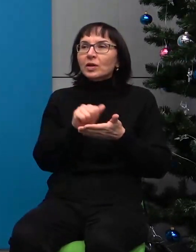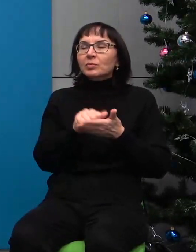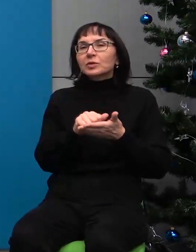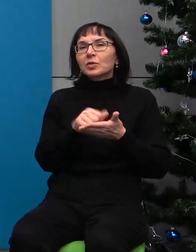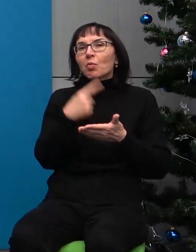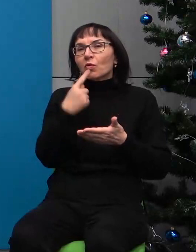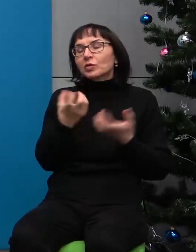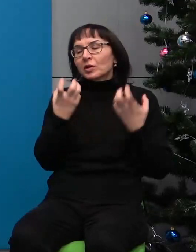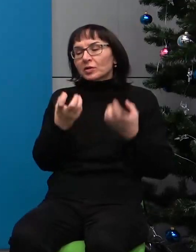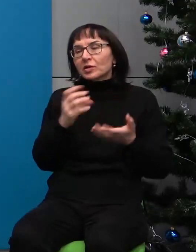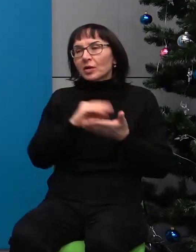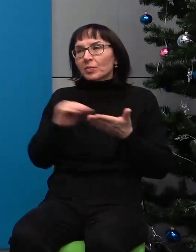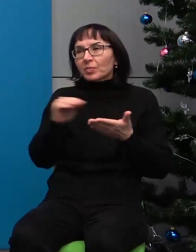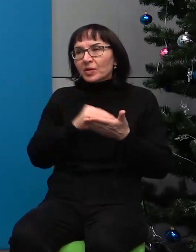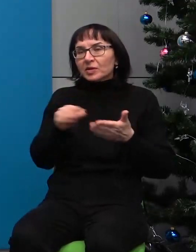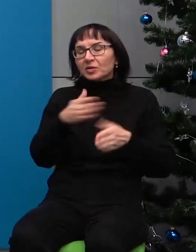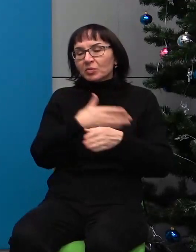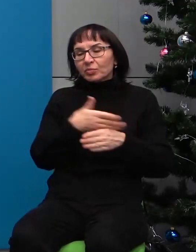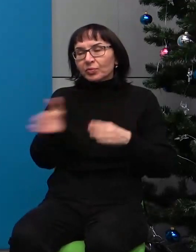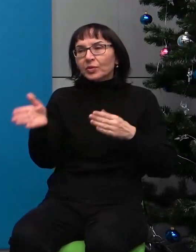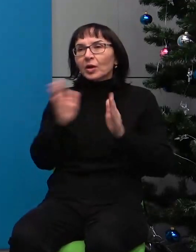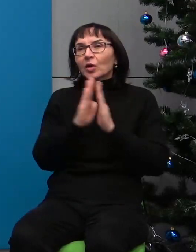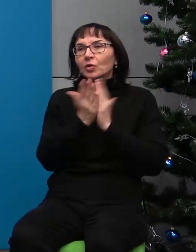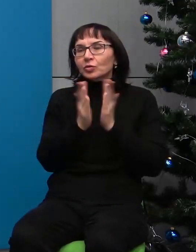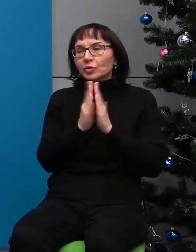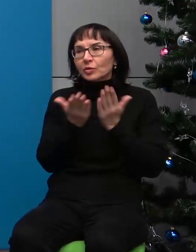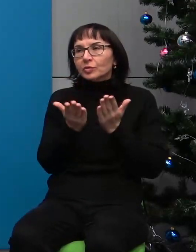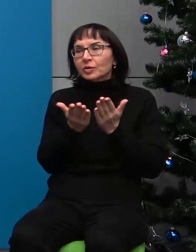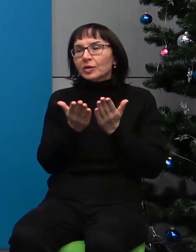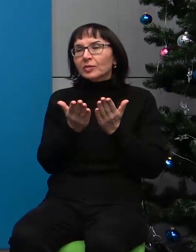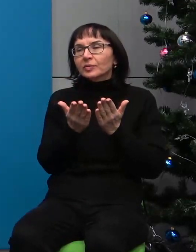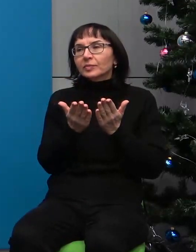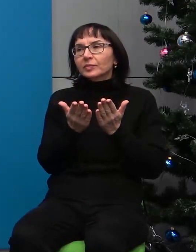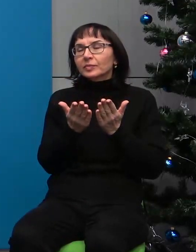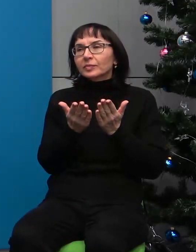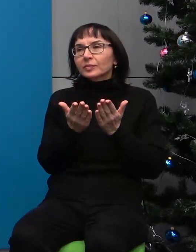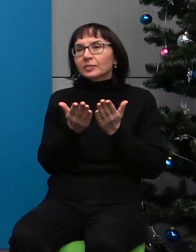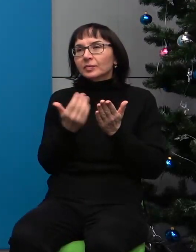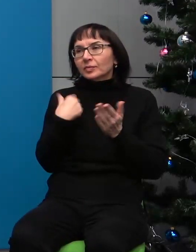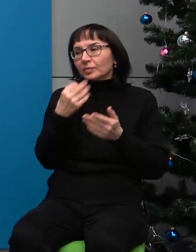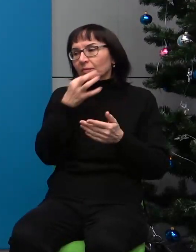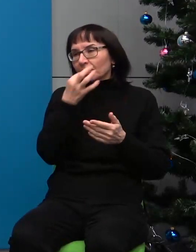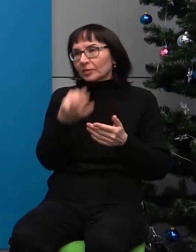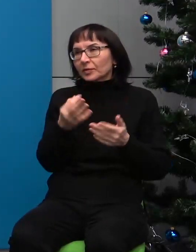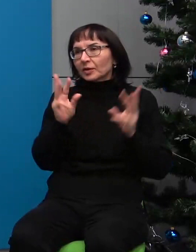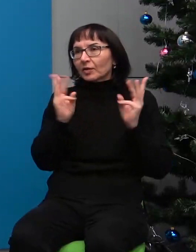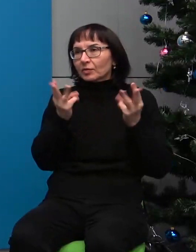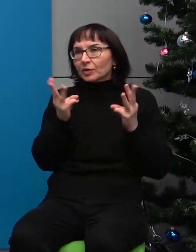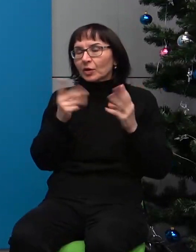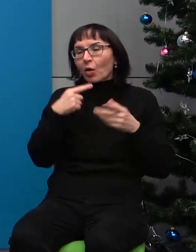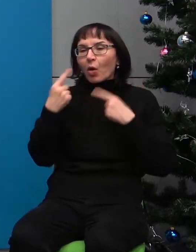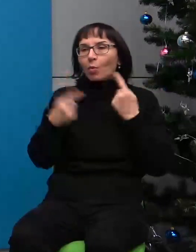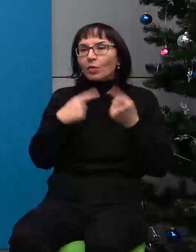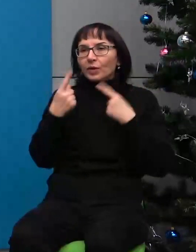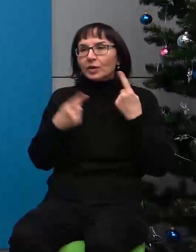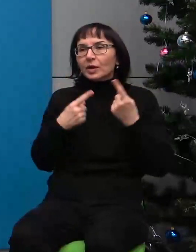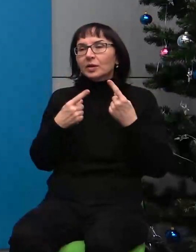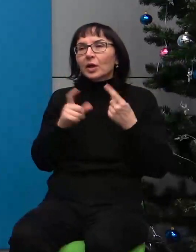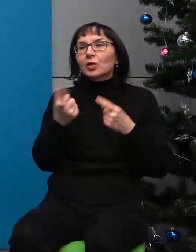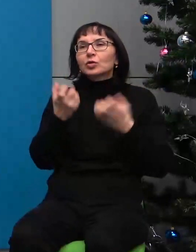powiedziałem, że chcę pisać dalej książki. A propos twojego pytania o warsztacie po prostu opowiadania, ja powiedziałem, słuchajcie, co chcecie?